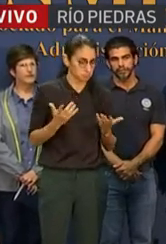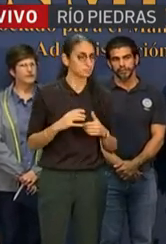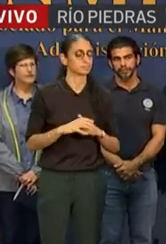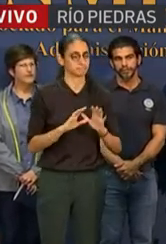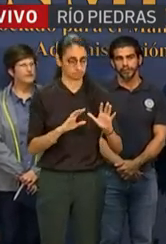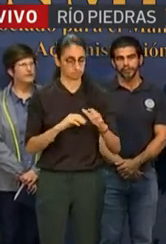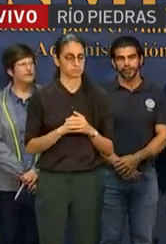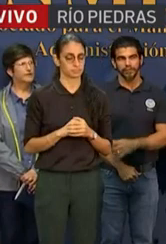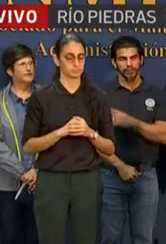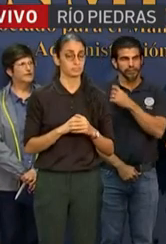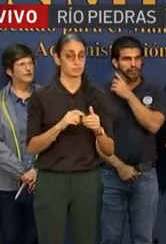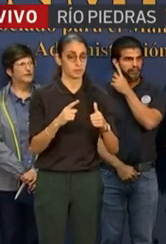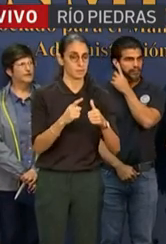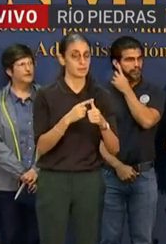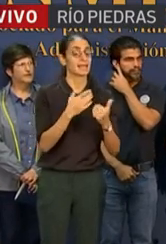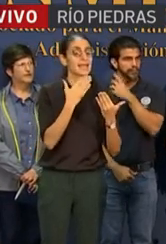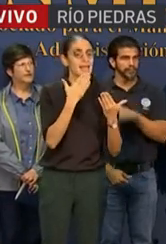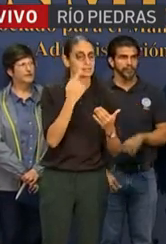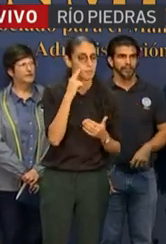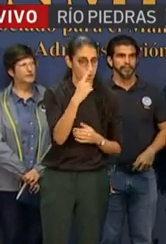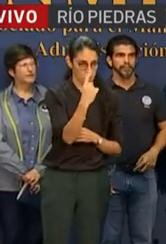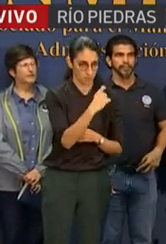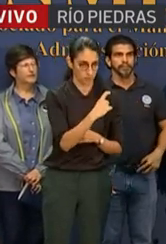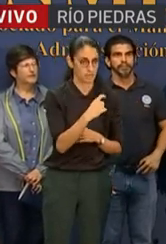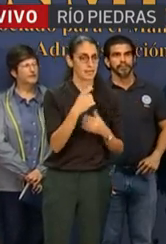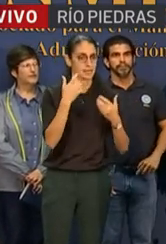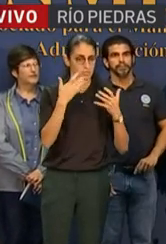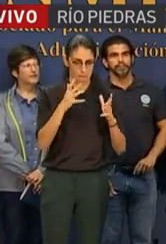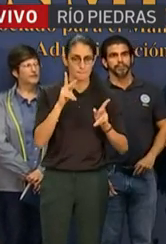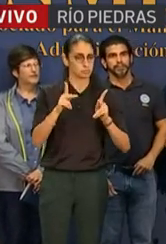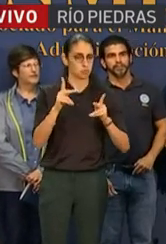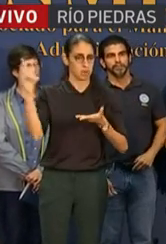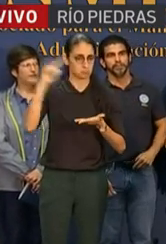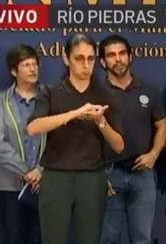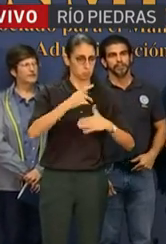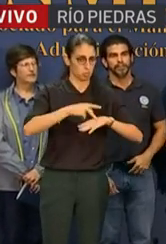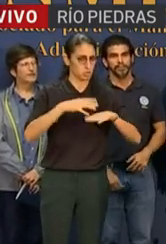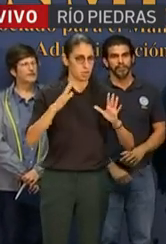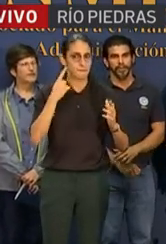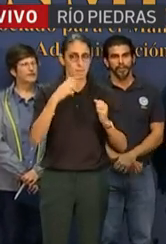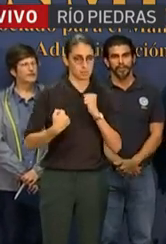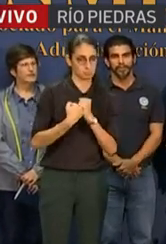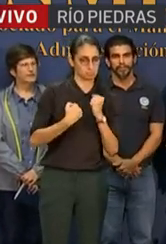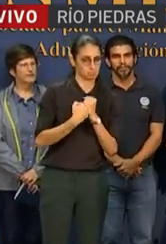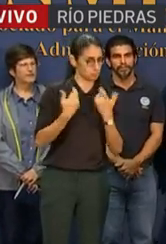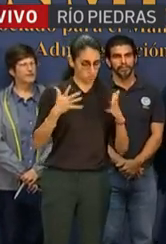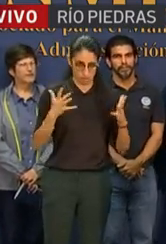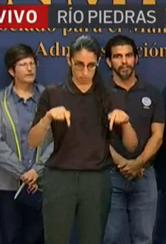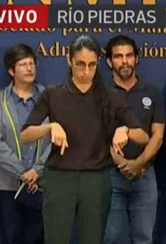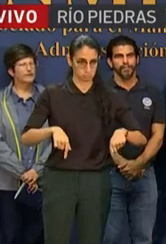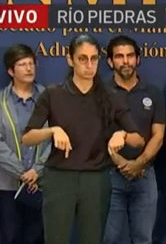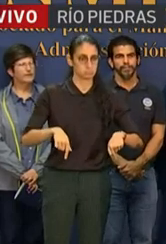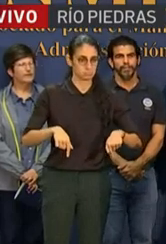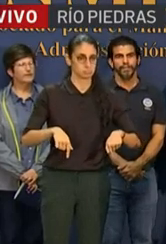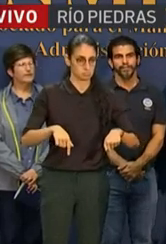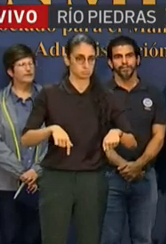UNIDOS. CUÁNDO SERÍA ESA